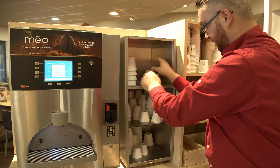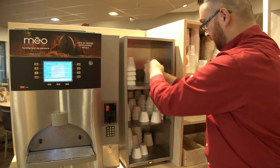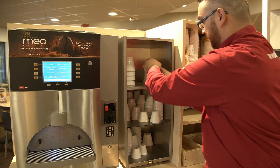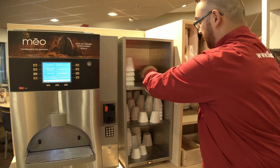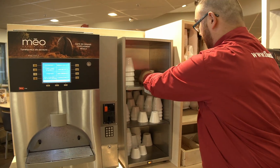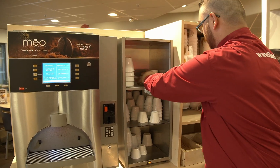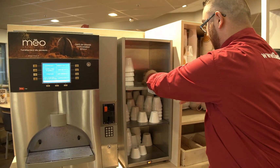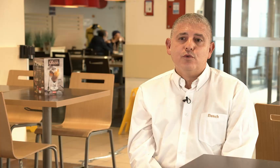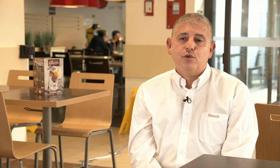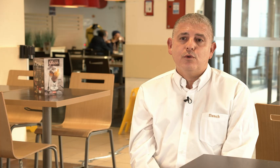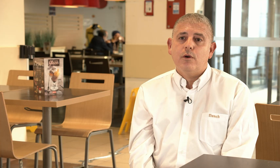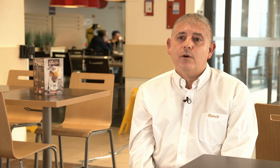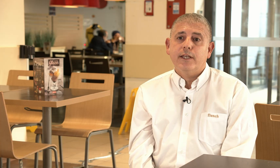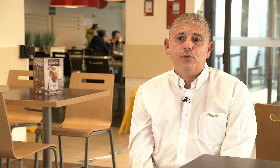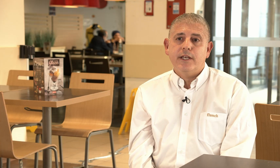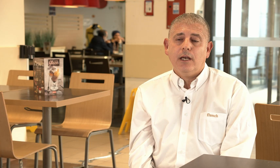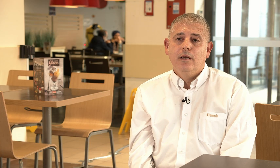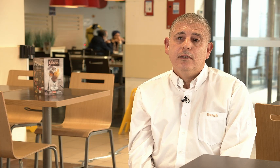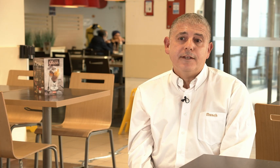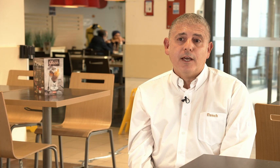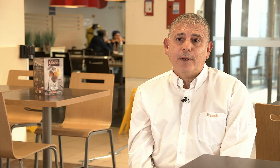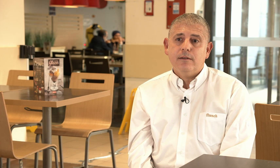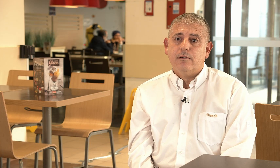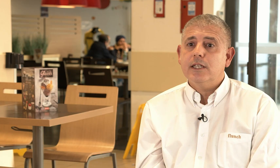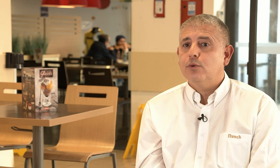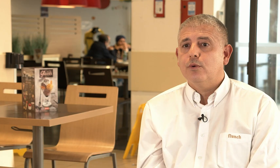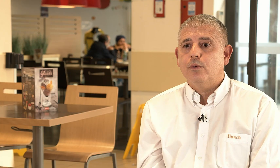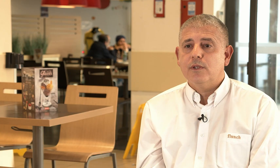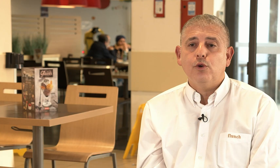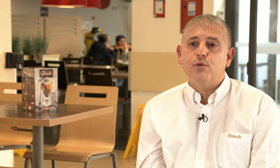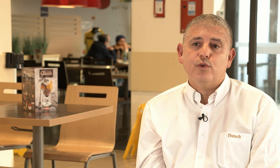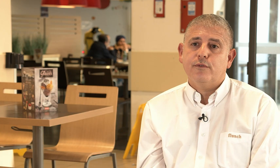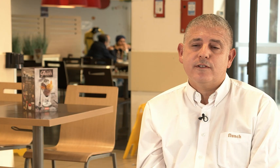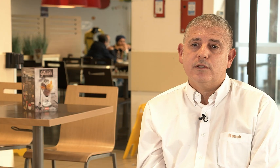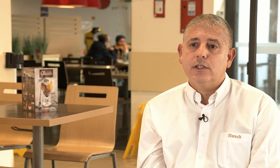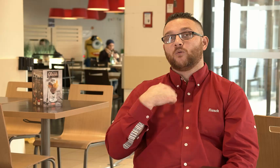à proprement parler, si ce n’est une intervention régulière d’interprète dès que le besoin s’en fait sentir.